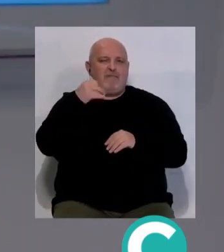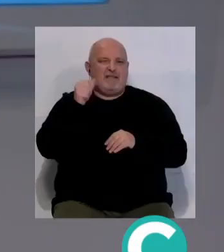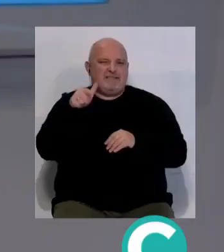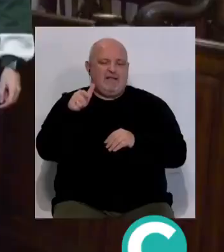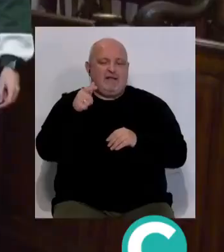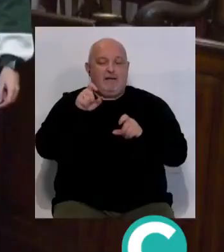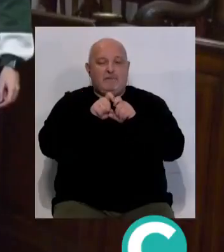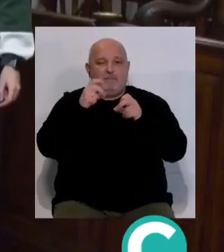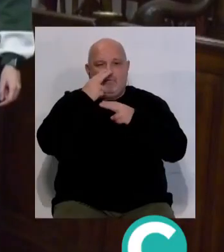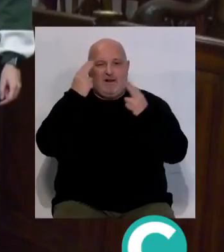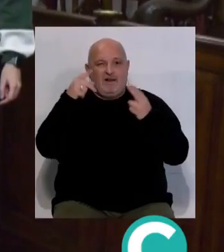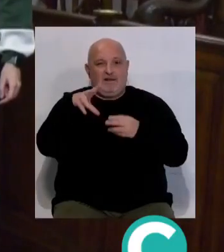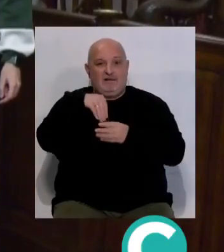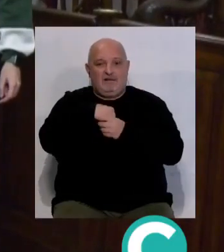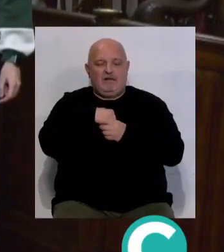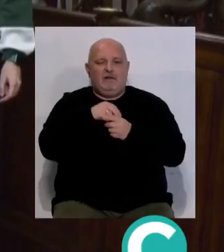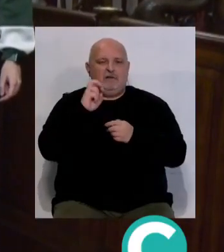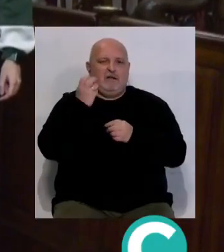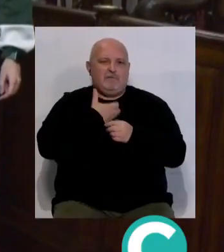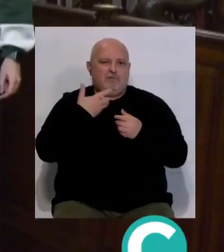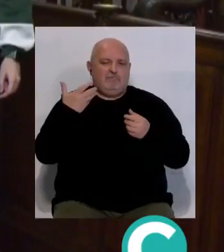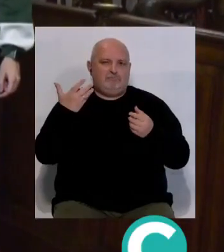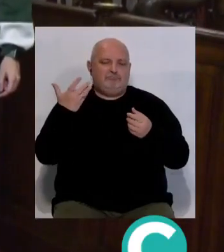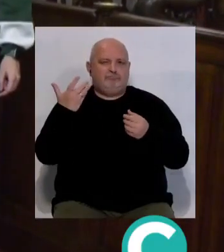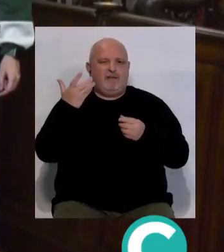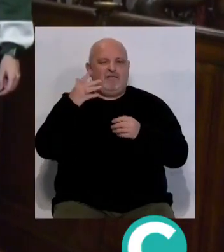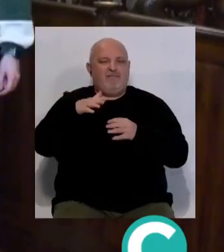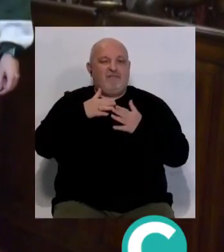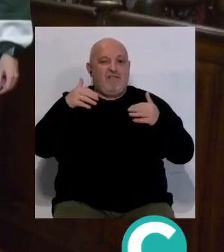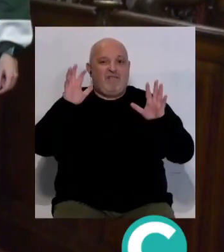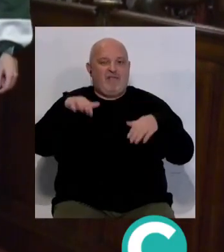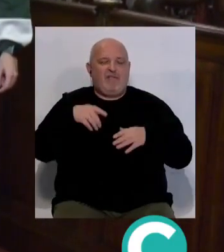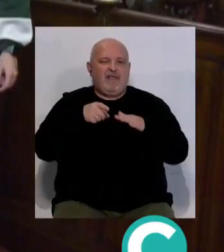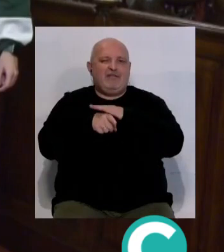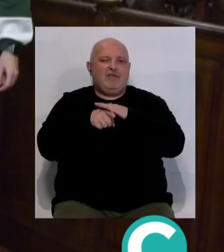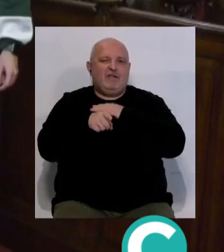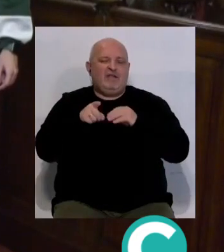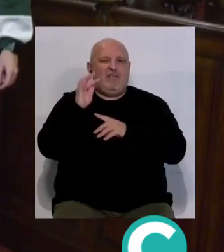pública integrada por varios ayuntamientos de la Bahía de Cádiz y que gestiona los cementerios ha